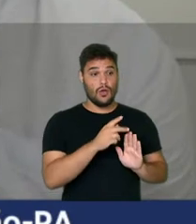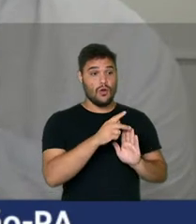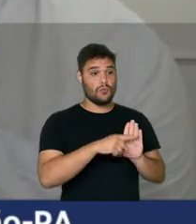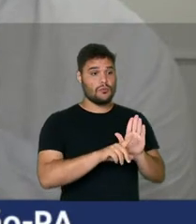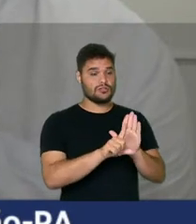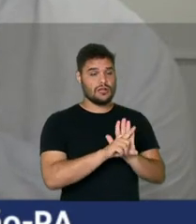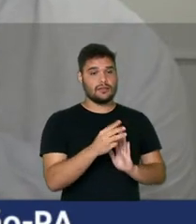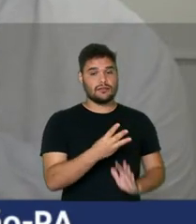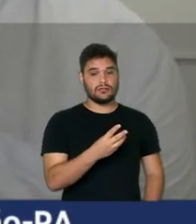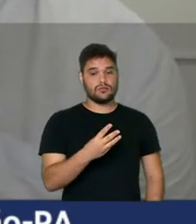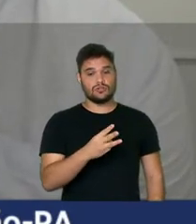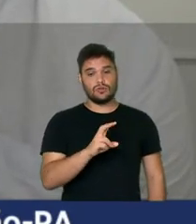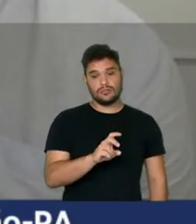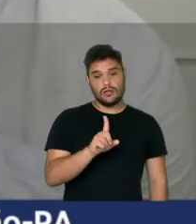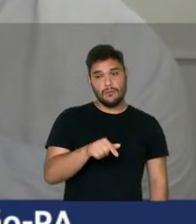VIGOR NA DATA ESSA SUA